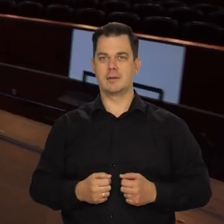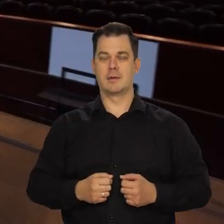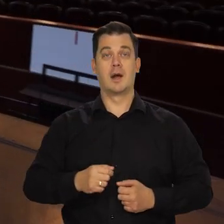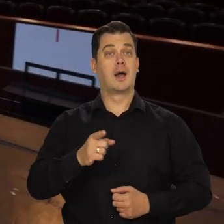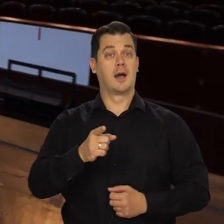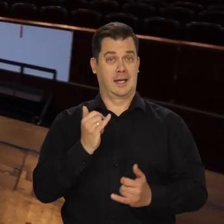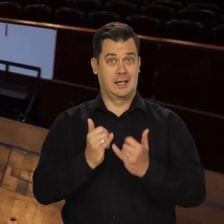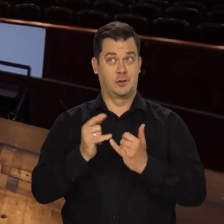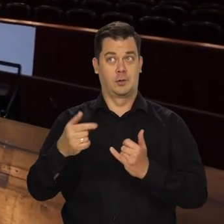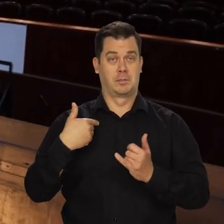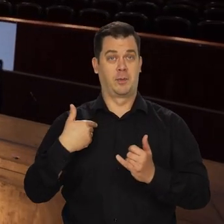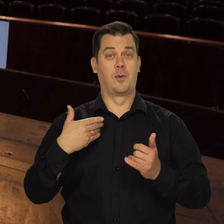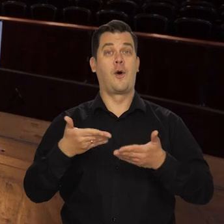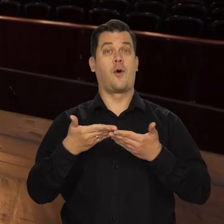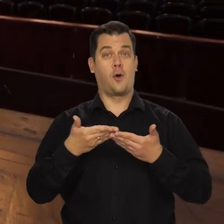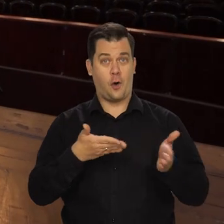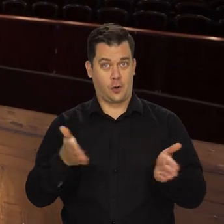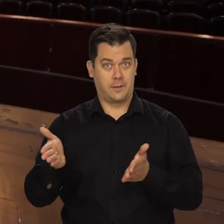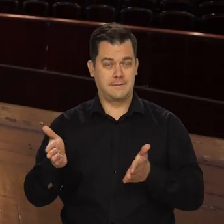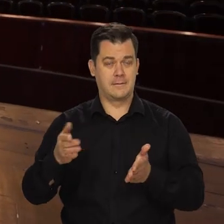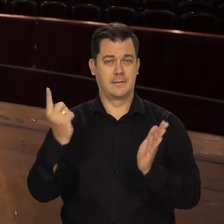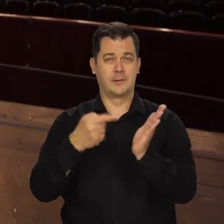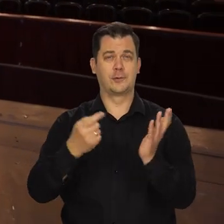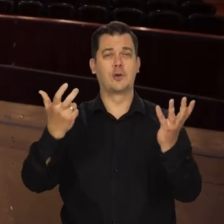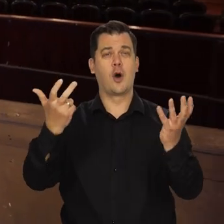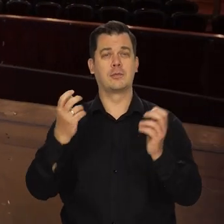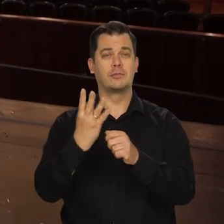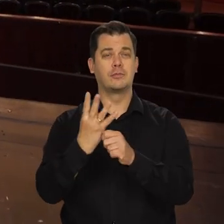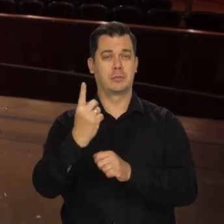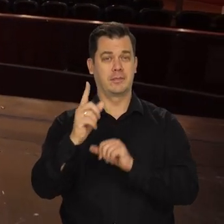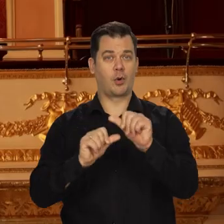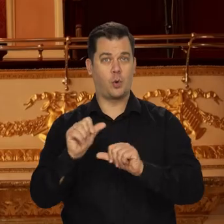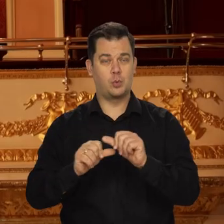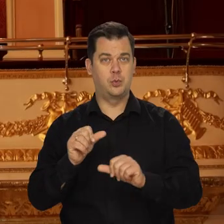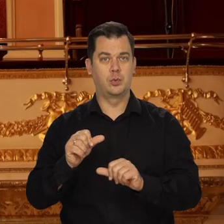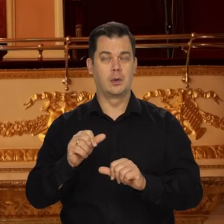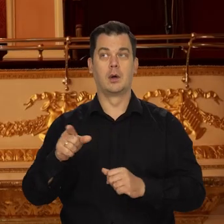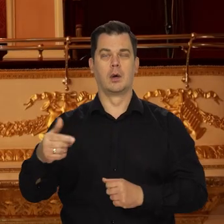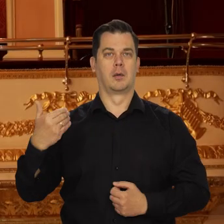że kiedy budynek został oddany do użytku w 1841 roku,